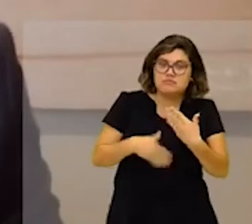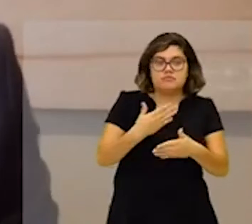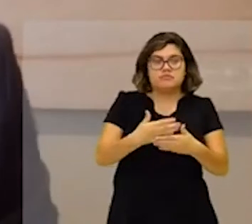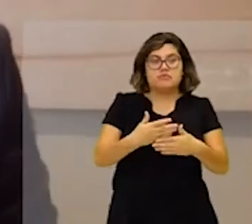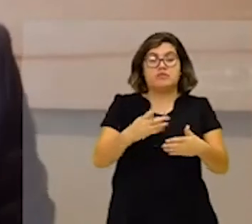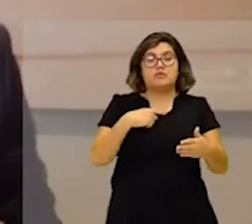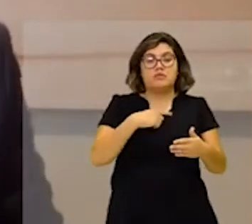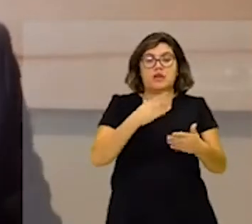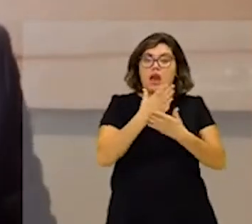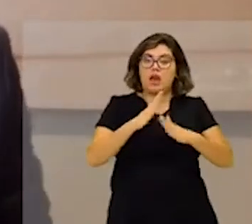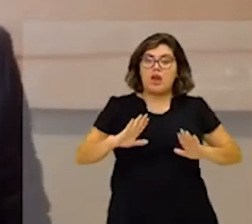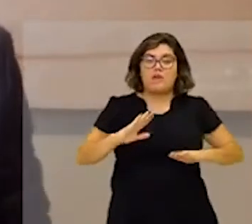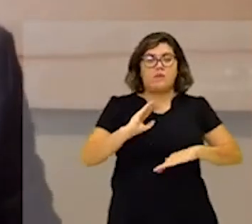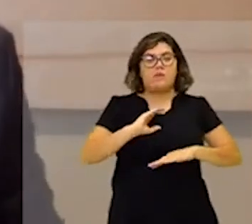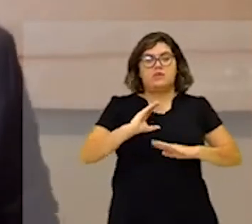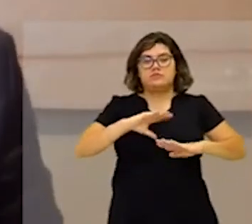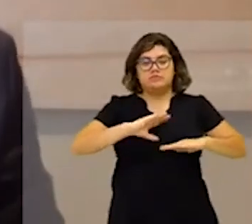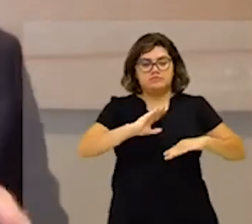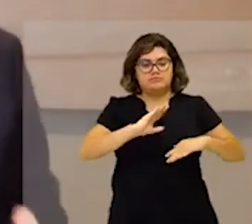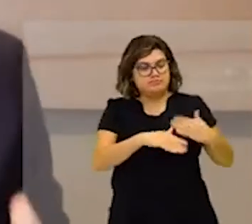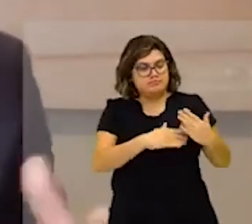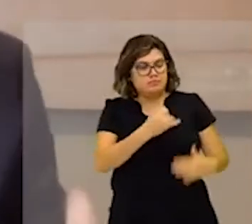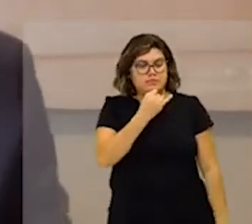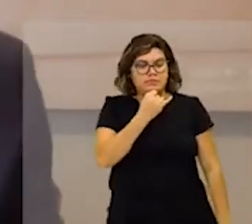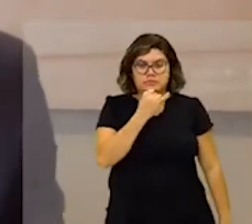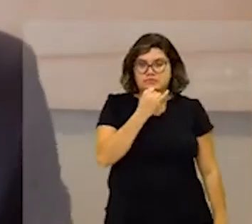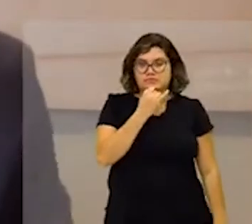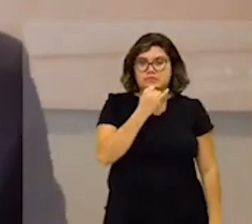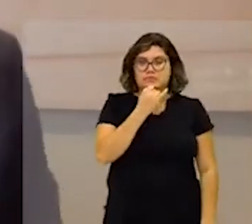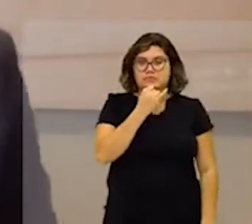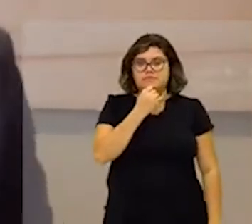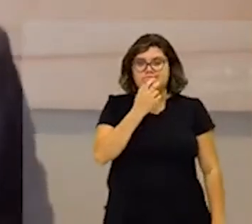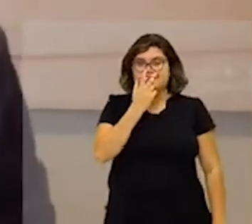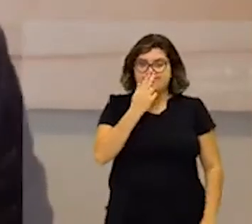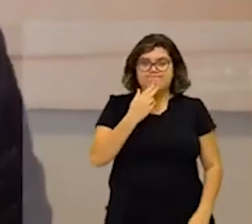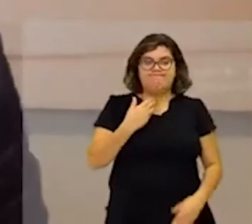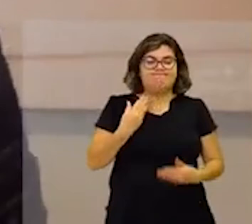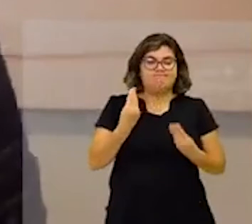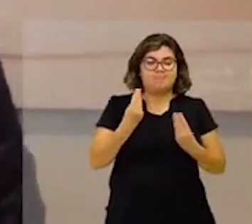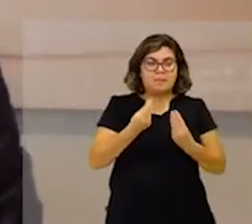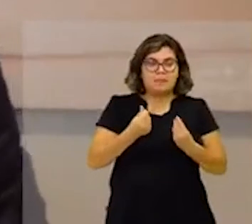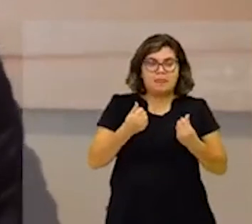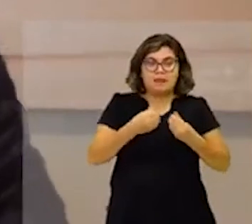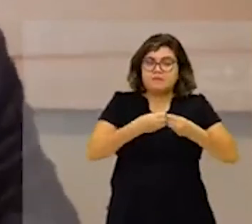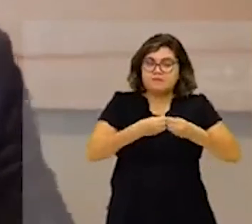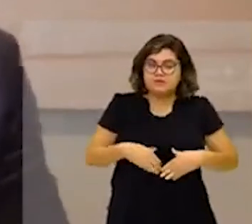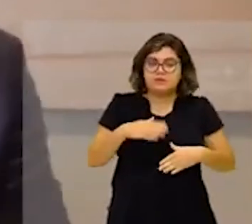processo né de do contencioso eleitoral Como diz a professora Edilene com muita propriedade que